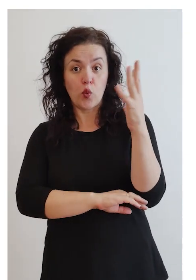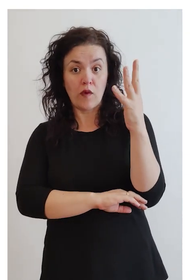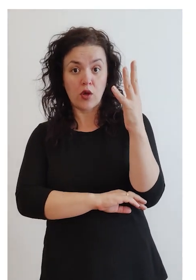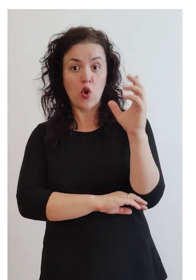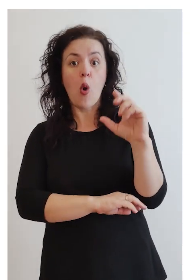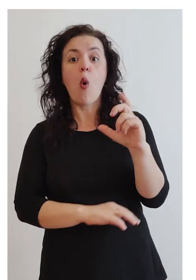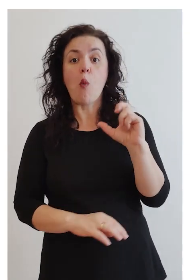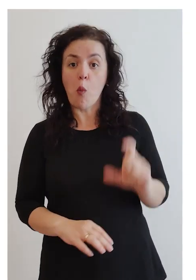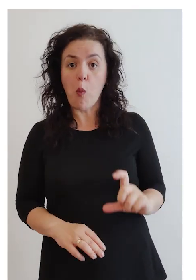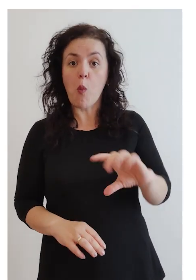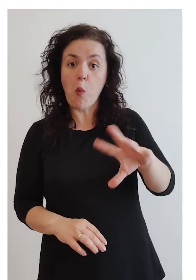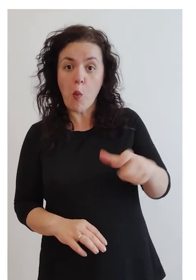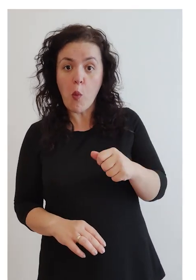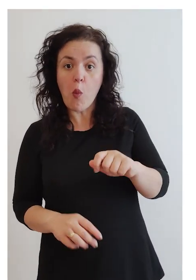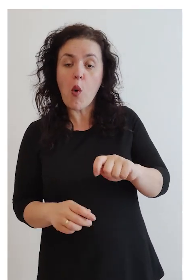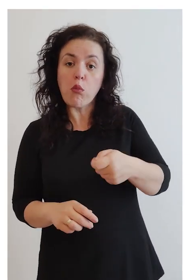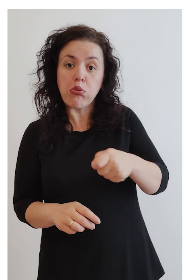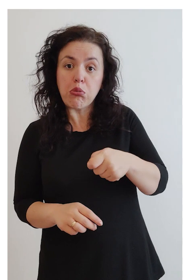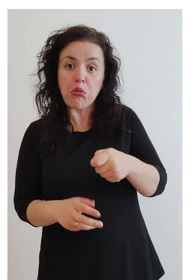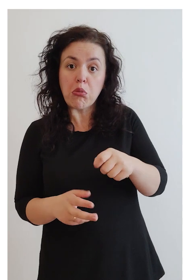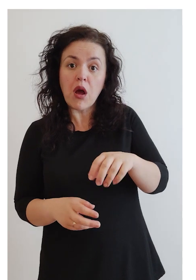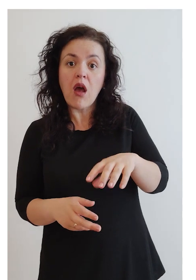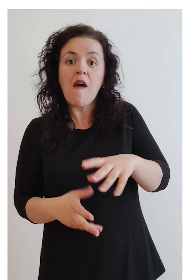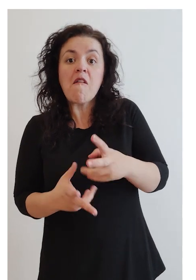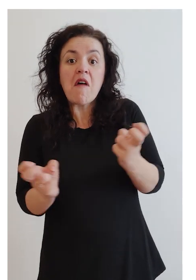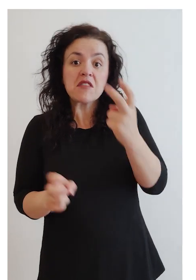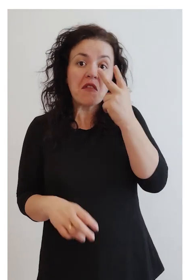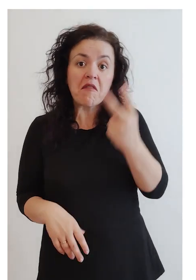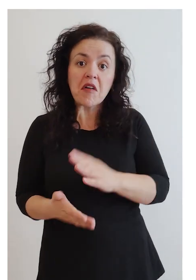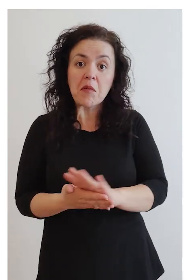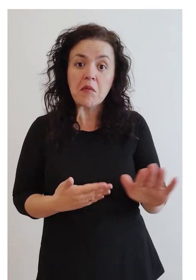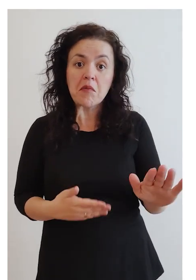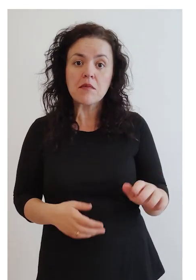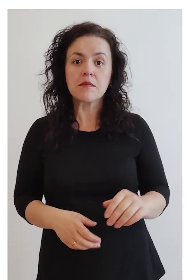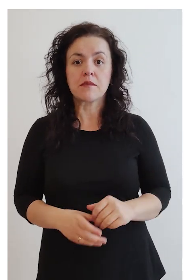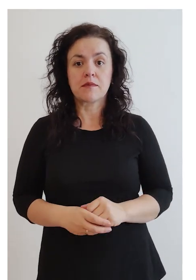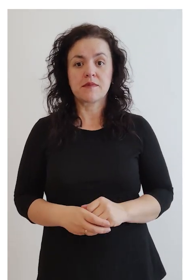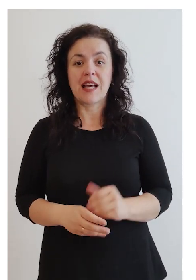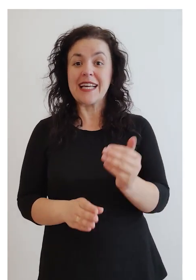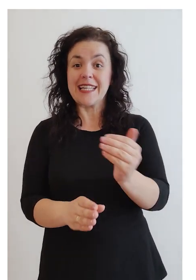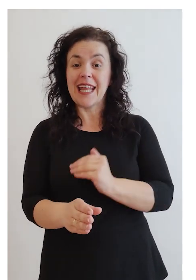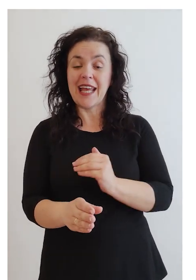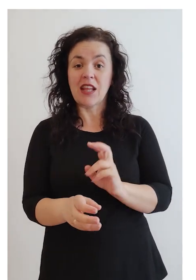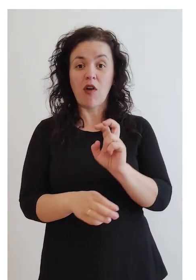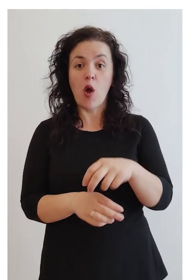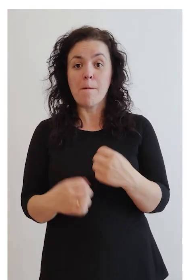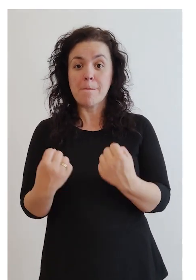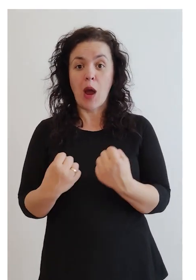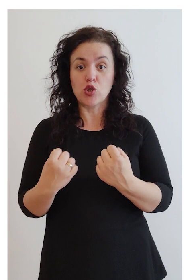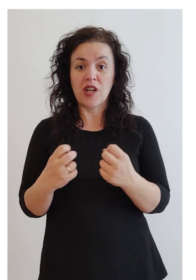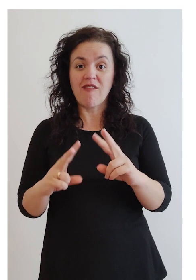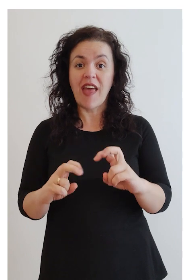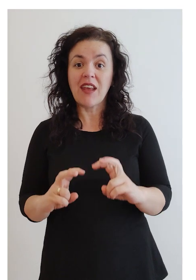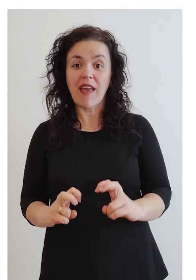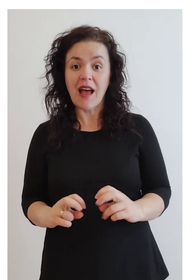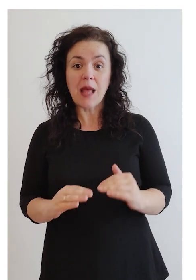Înainte de a vă urca în mașină, verificați bancheta din spate pentru a vă asigura că nu se ascunde nimeni acolo.